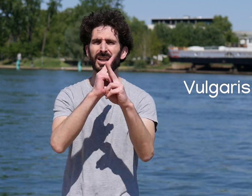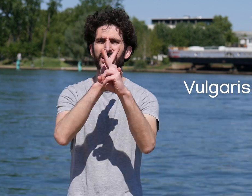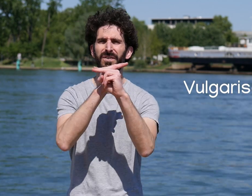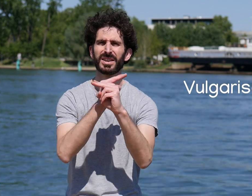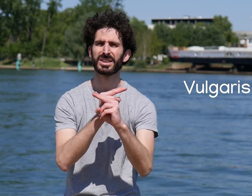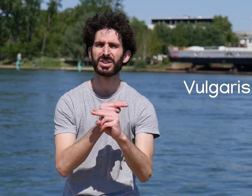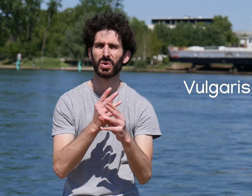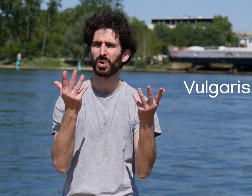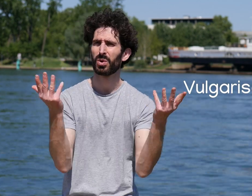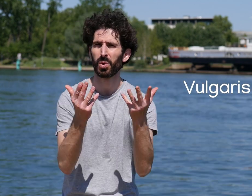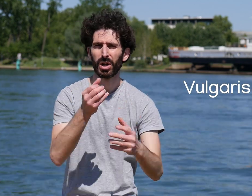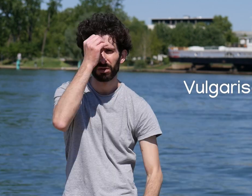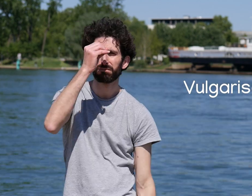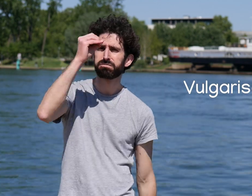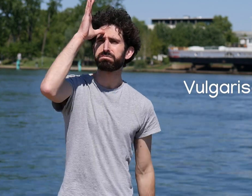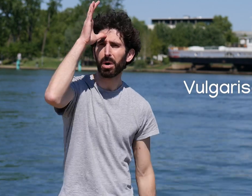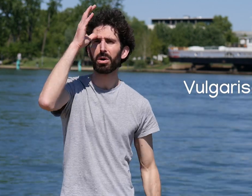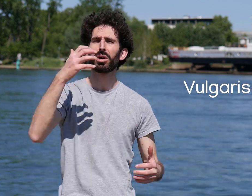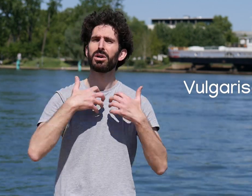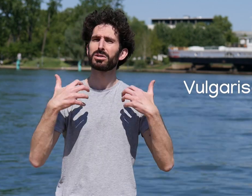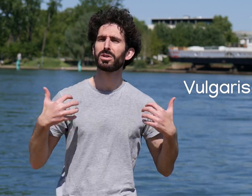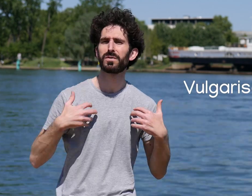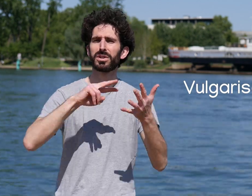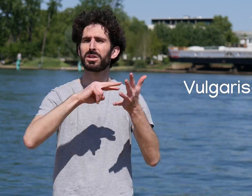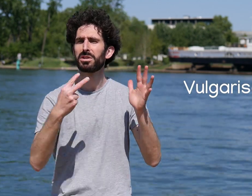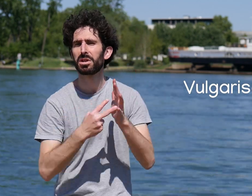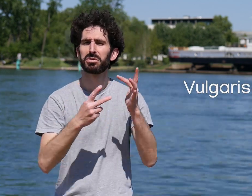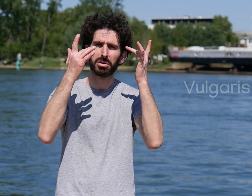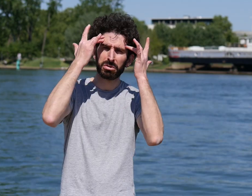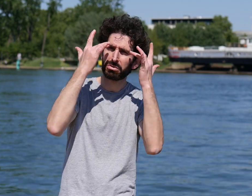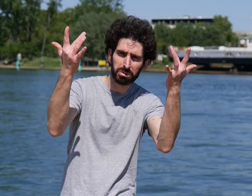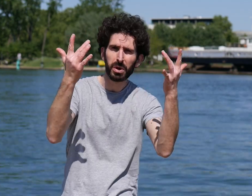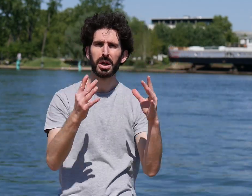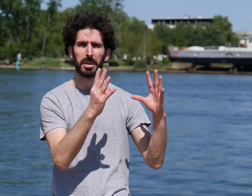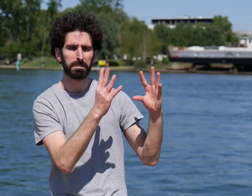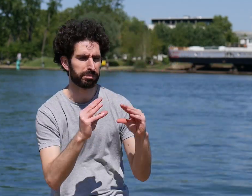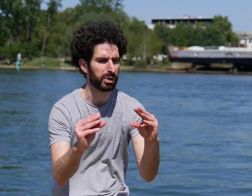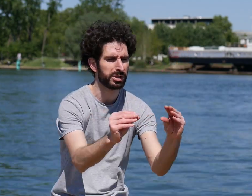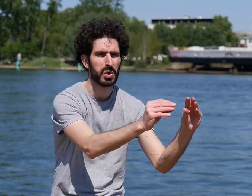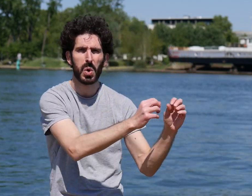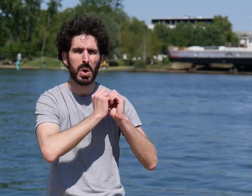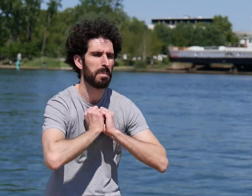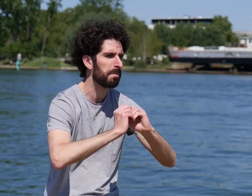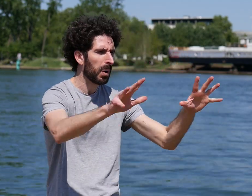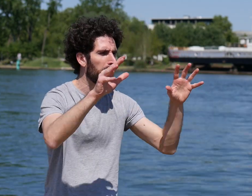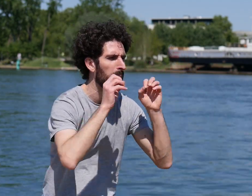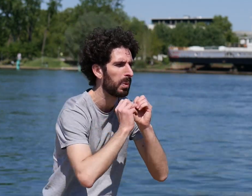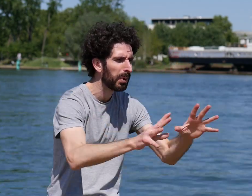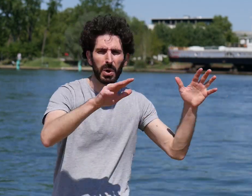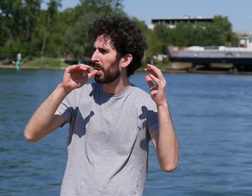Quelle est la définition de ce mot ? Diffuser des connaissances scientifiques, techniques, culturelles auprès de la population.